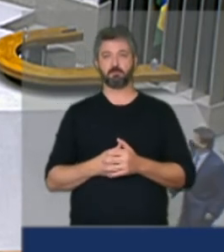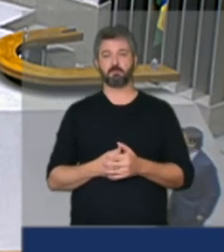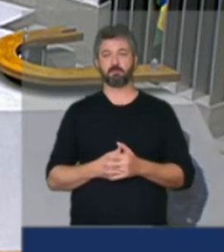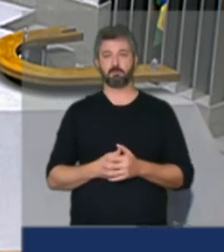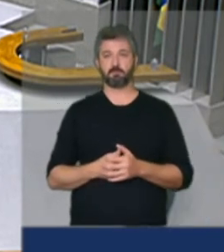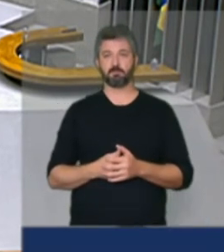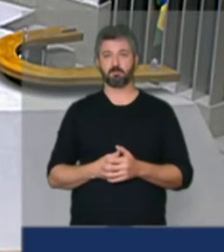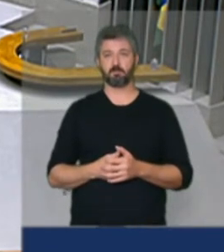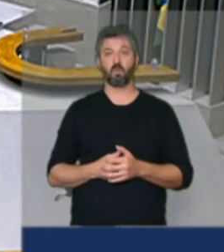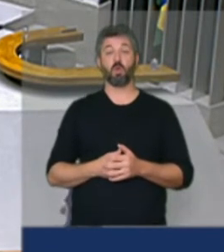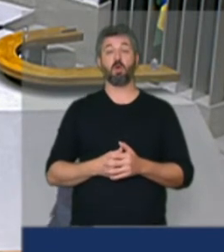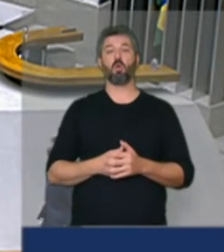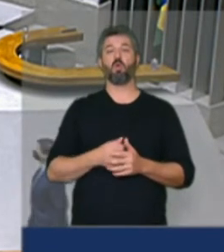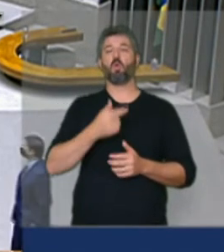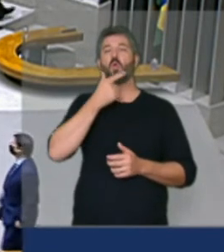GENOCIDA QUE PRESIDE O BRASIL,